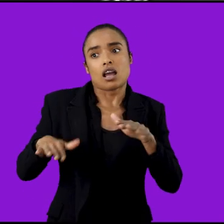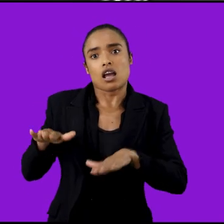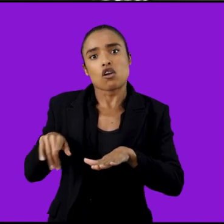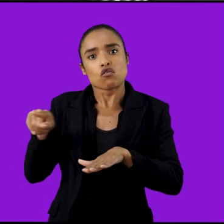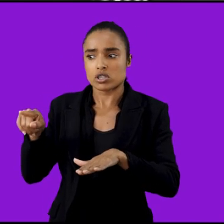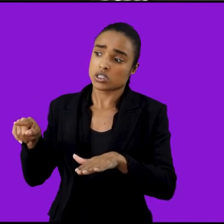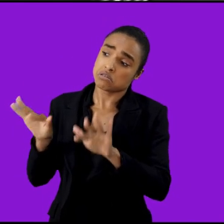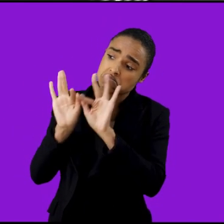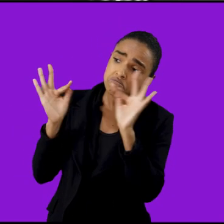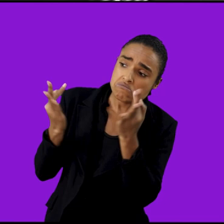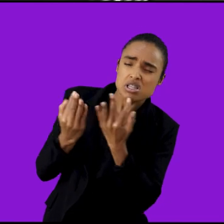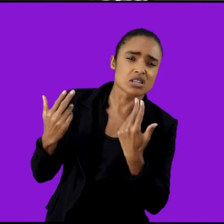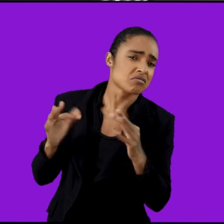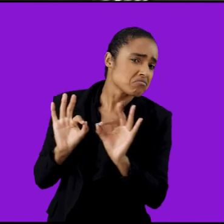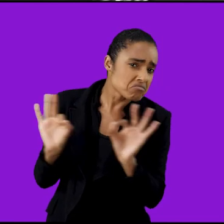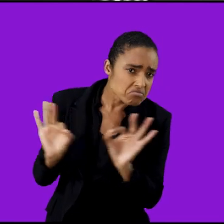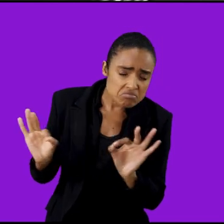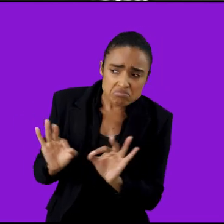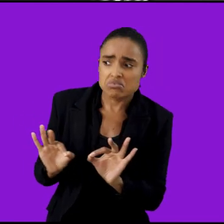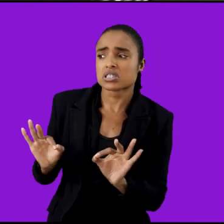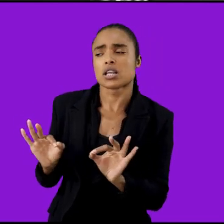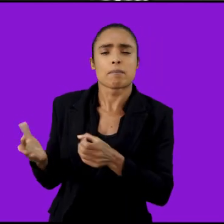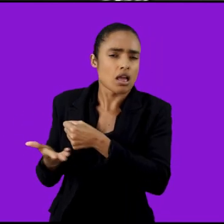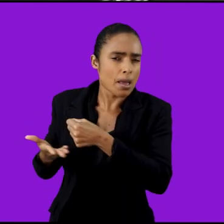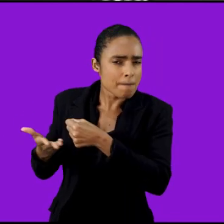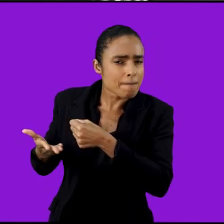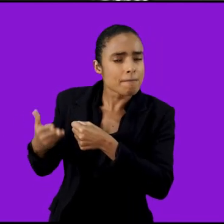de uma família humilde, por mais que você tivesse ali, numa situação, né? Classe